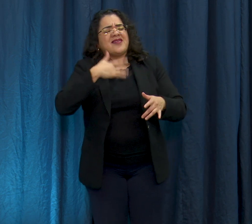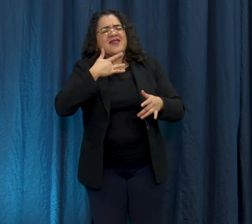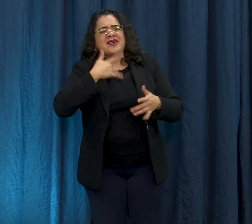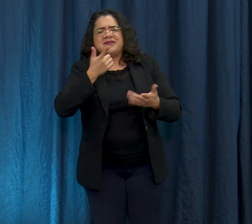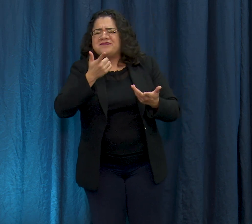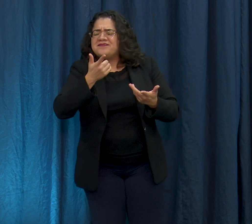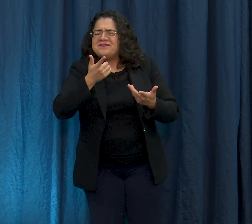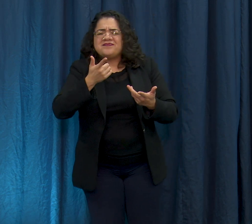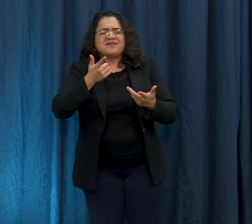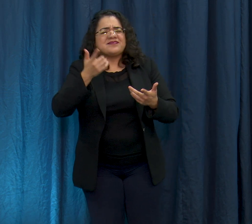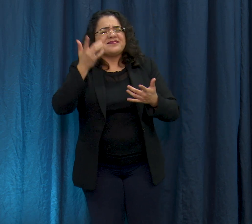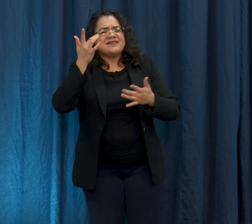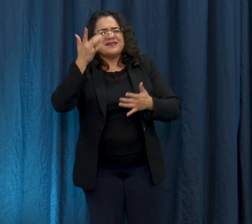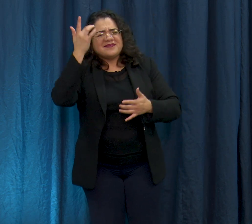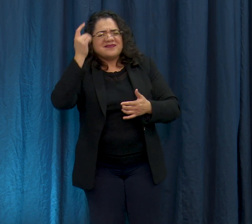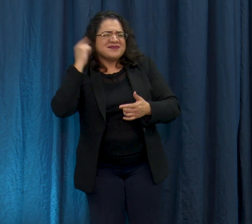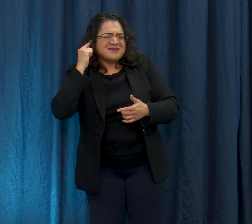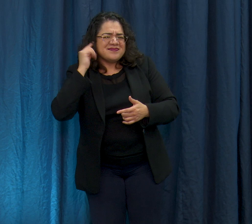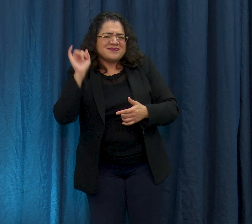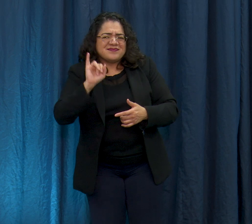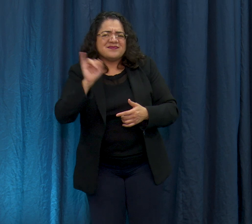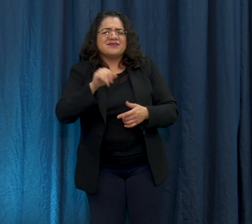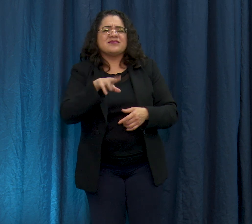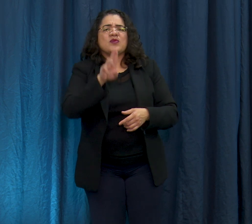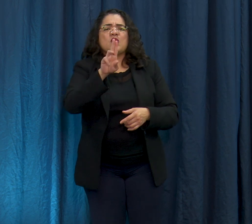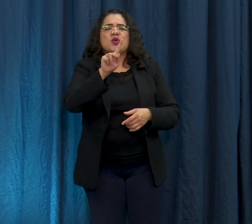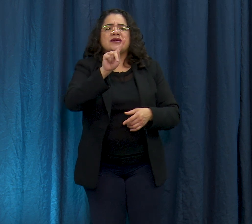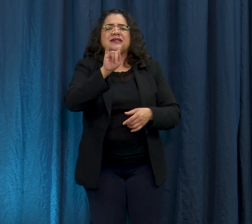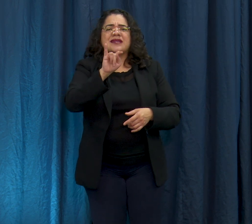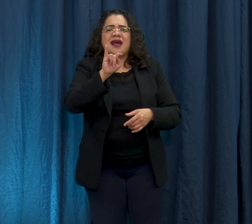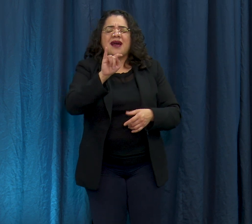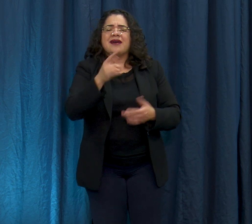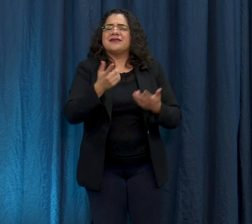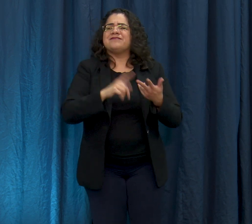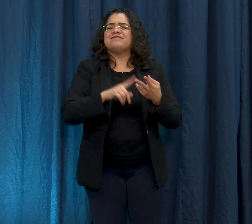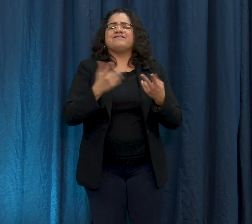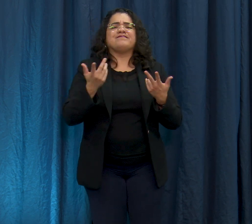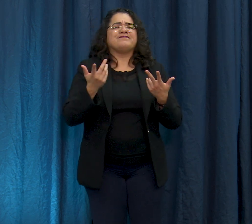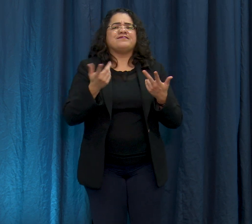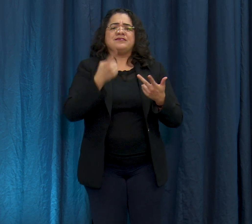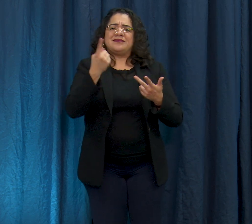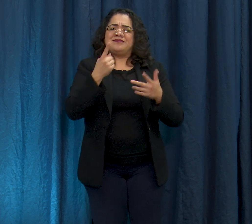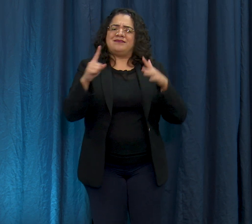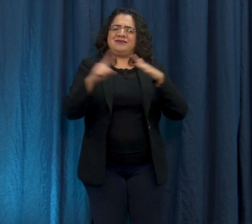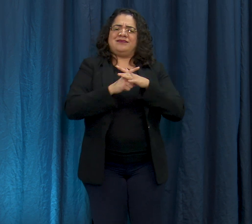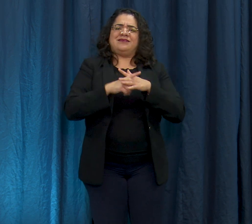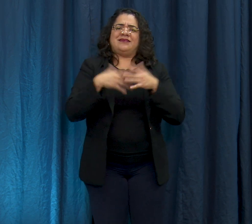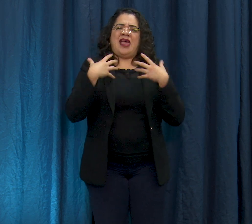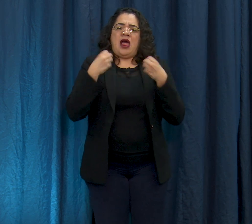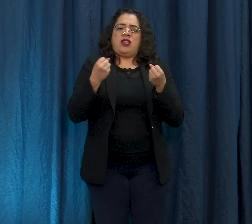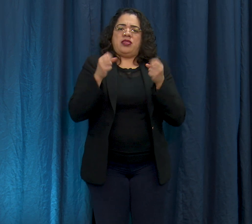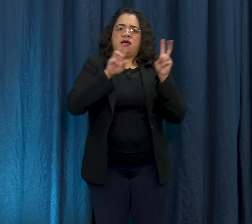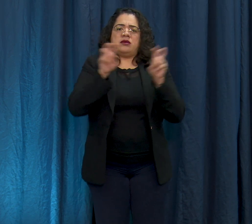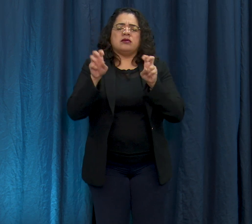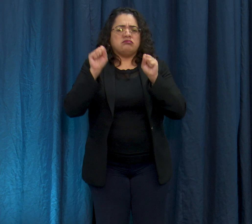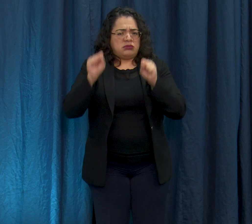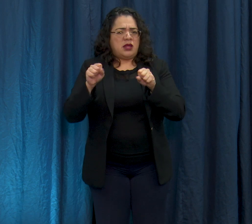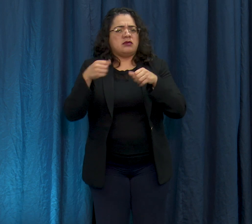we don't serve in areas clínicas diciendo que esta puesta in Colegio de